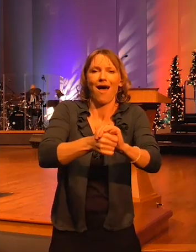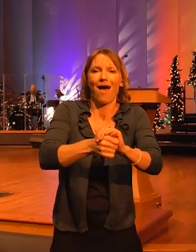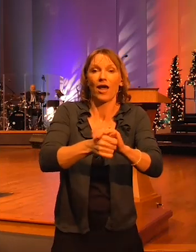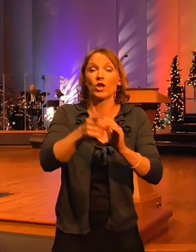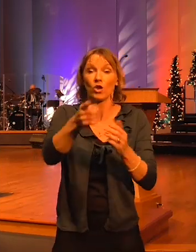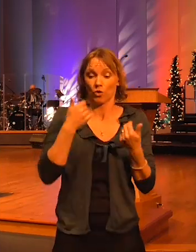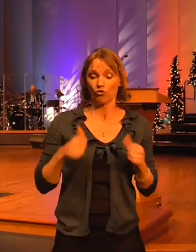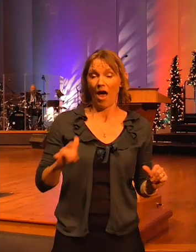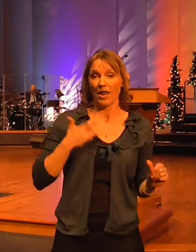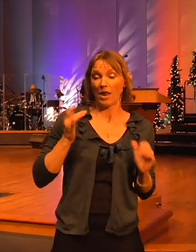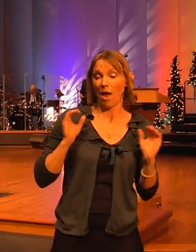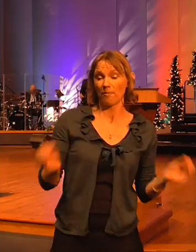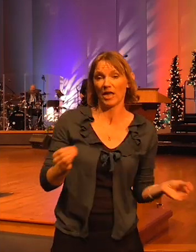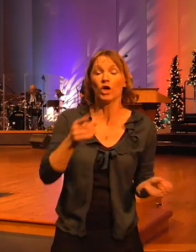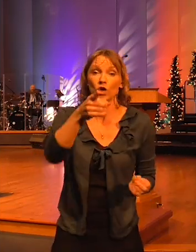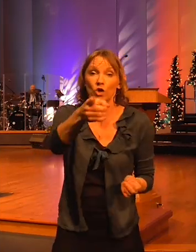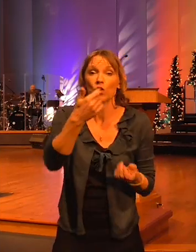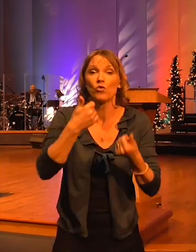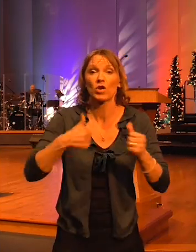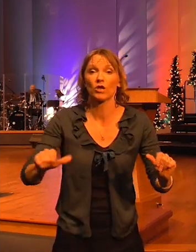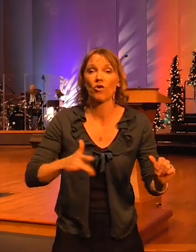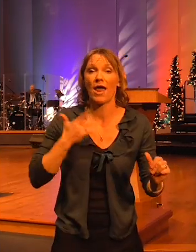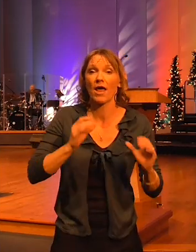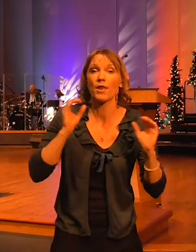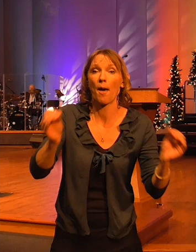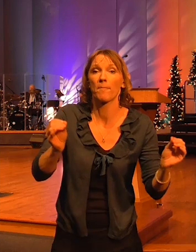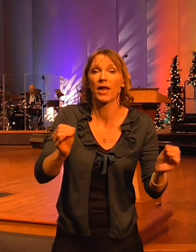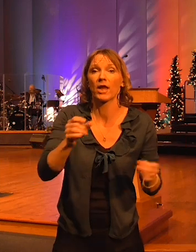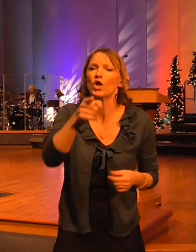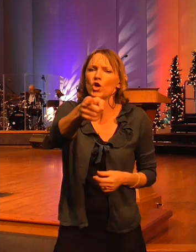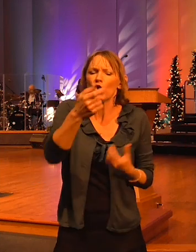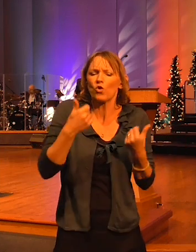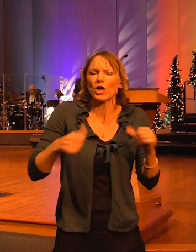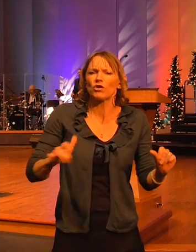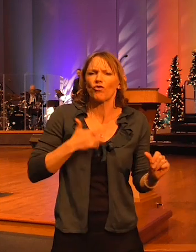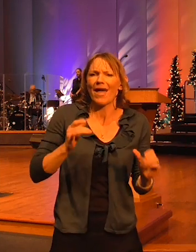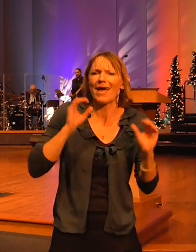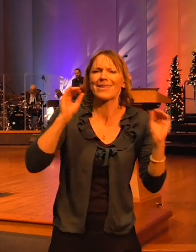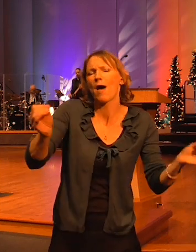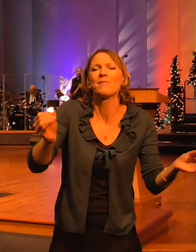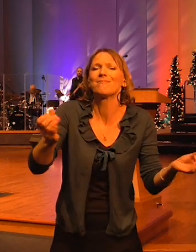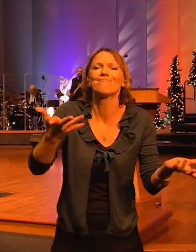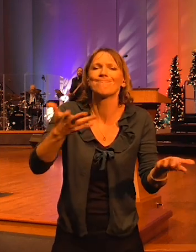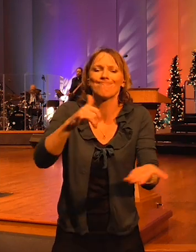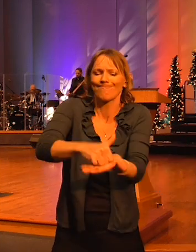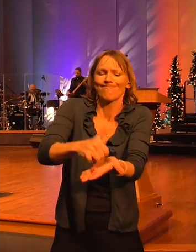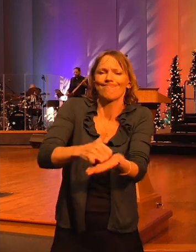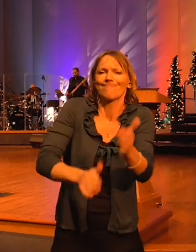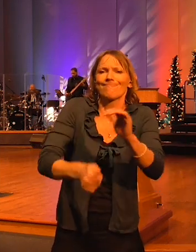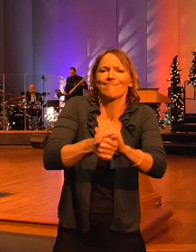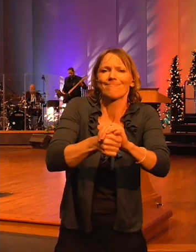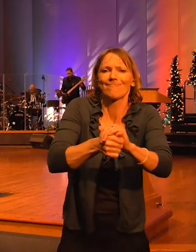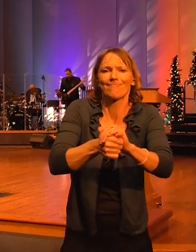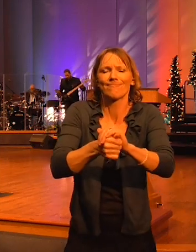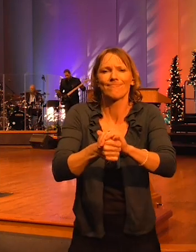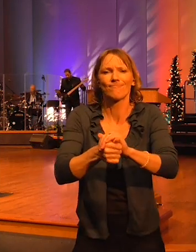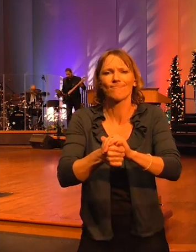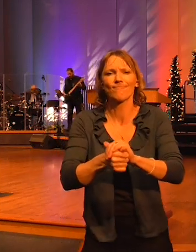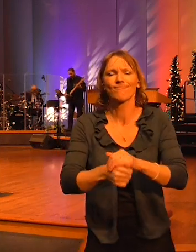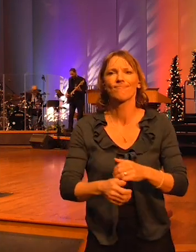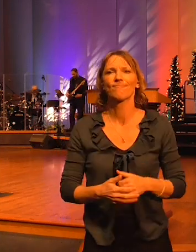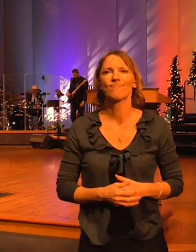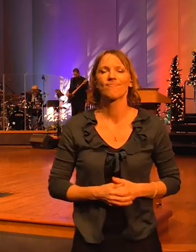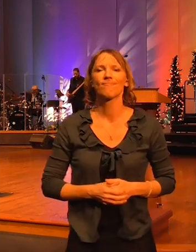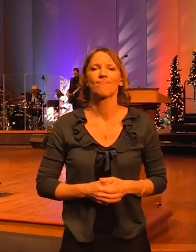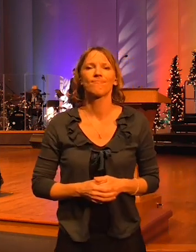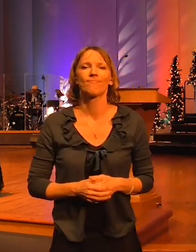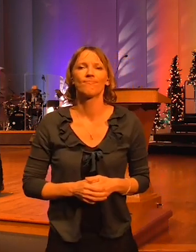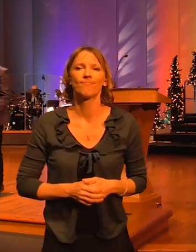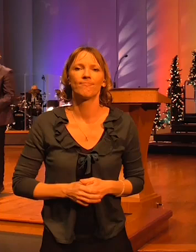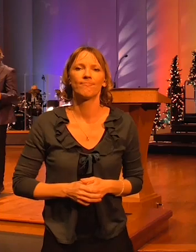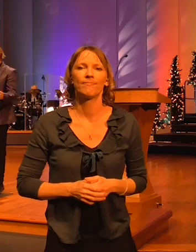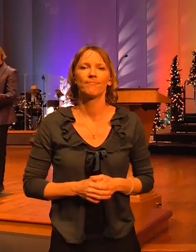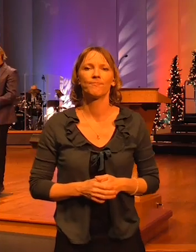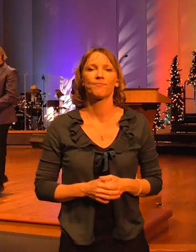puedes tratar de adormecerlo lo intentas intenta adormecerlo no hay que esconder ve al